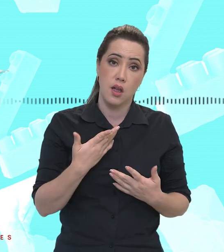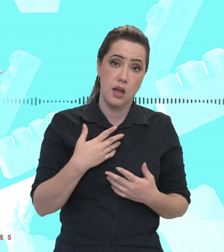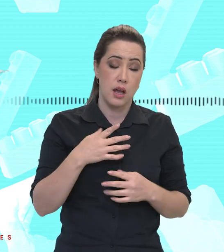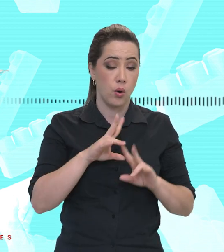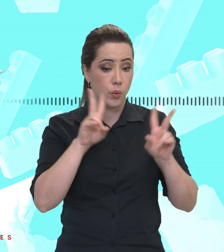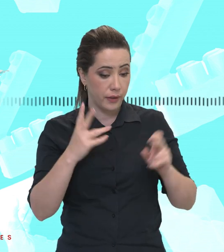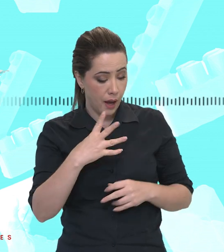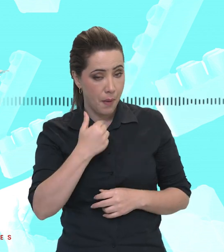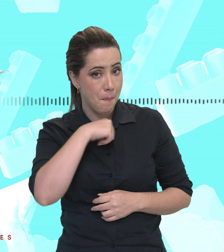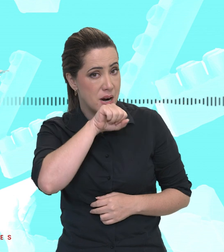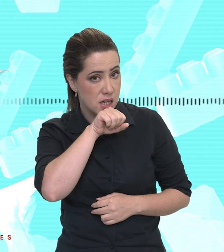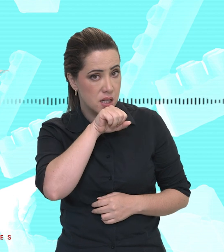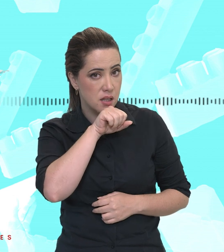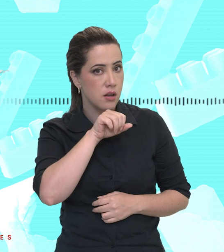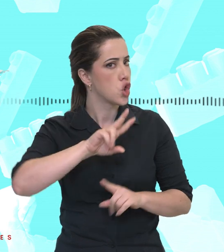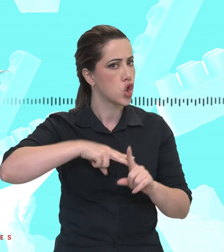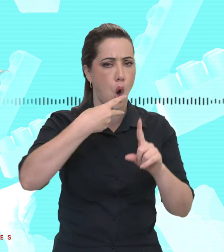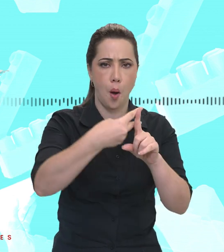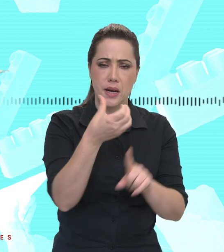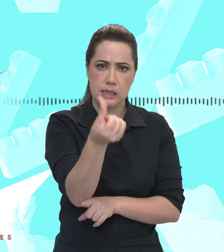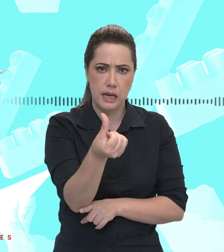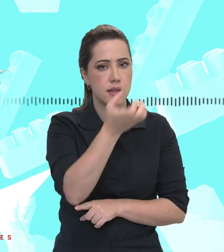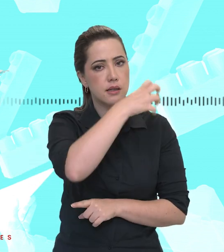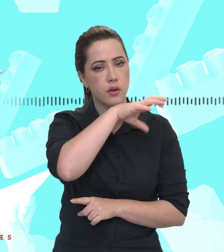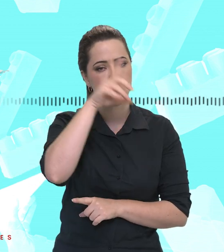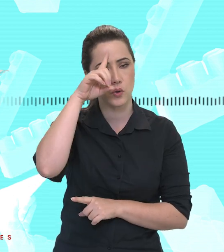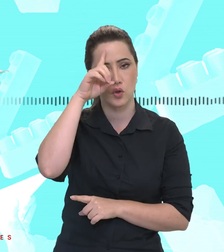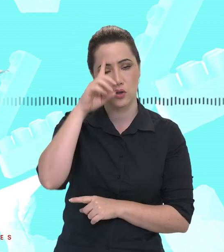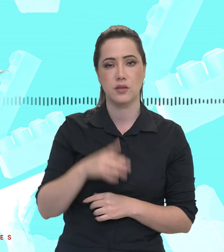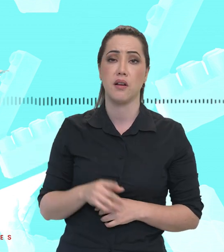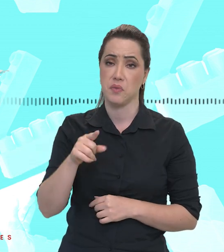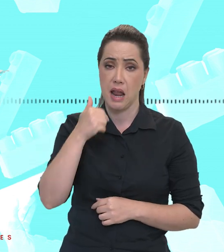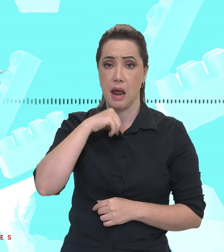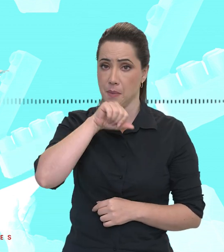[Patrícia] Afinal, Alana é mãe. Diga-se de passagem, uma mãe neurodivergente. [som anuncia voz acelerada]